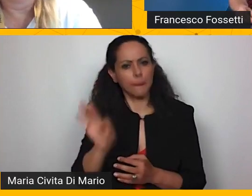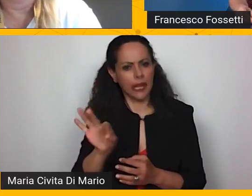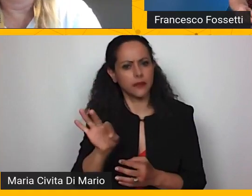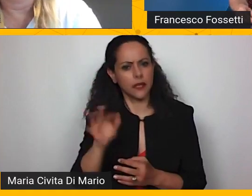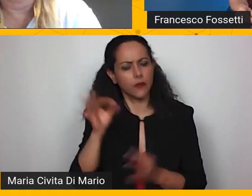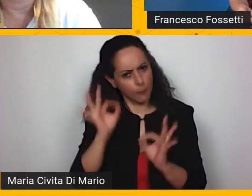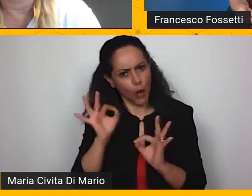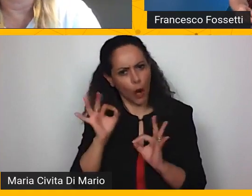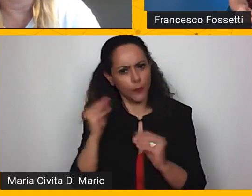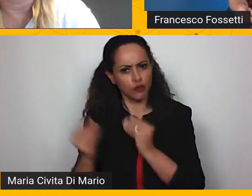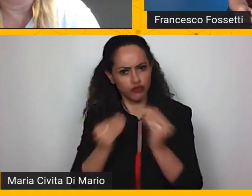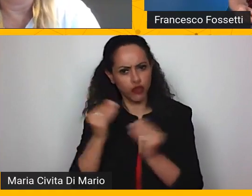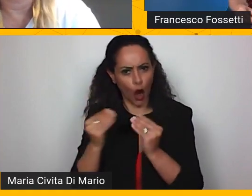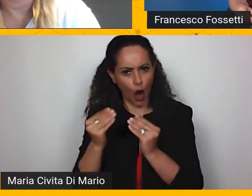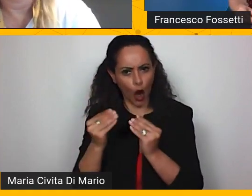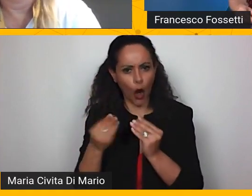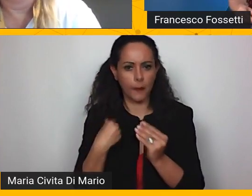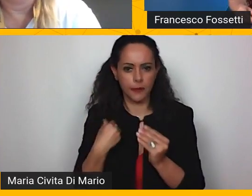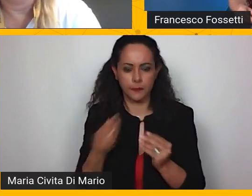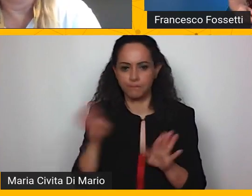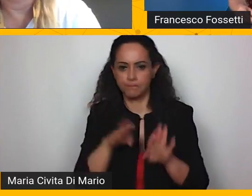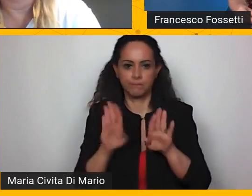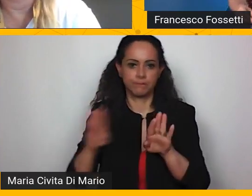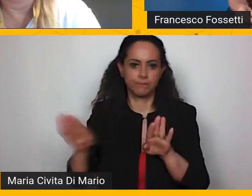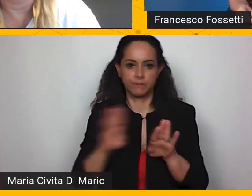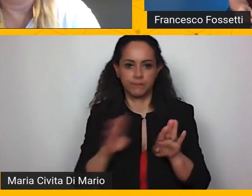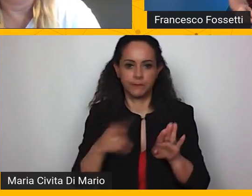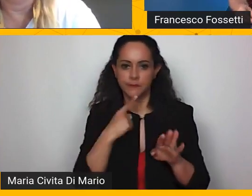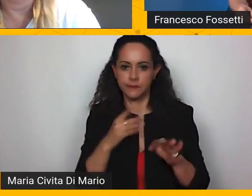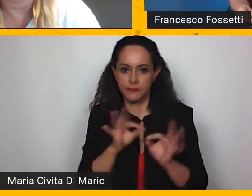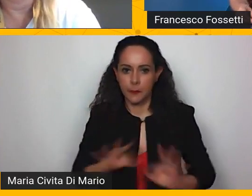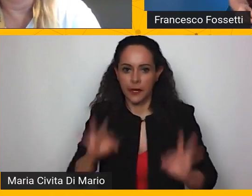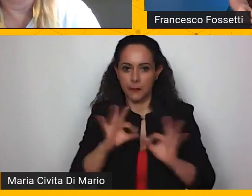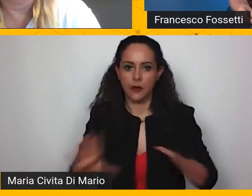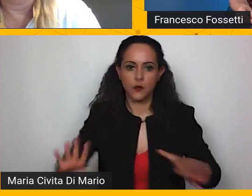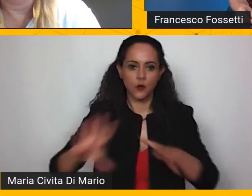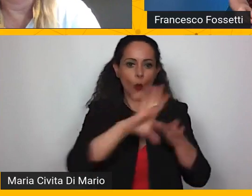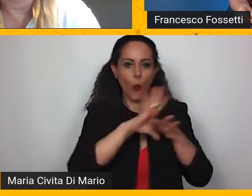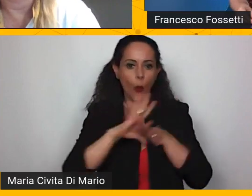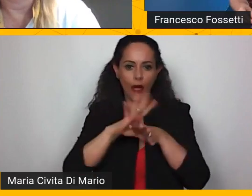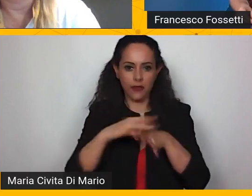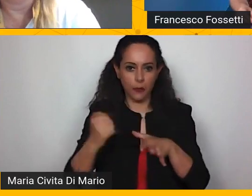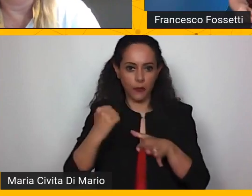una funzione ludica, perché permettono di assemblare una squadra più forte nel caso in